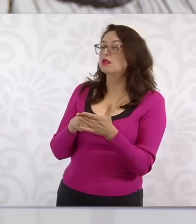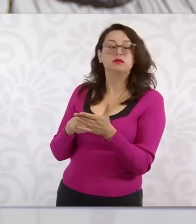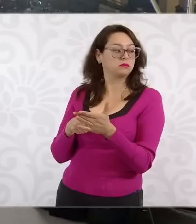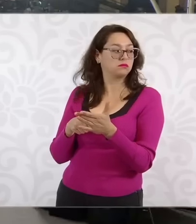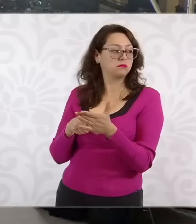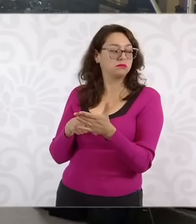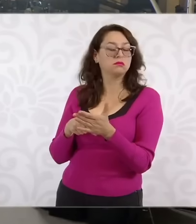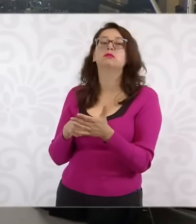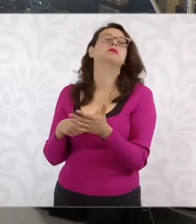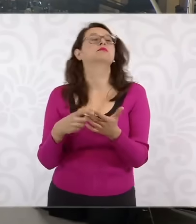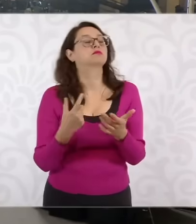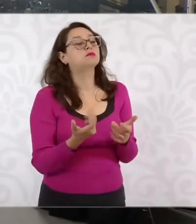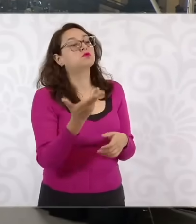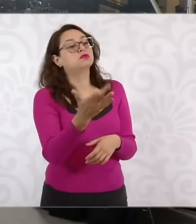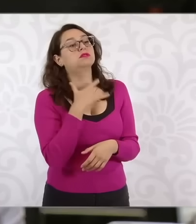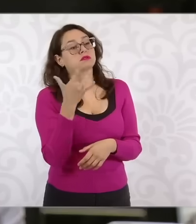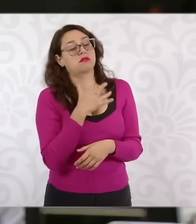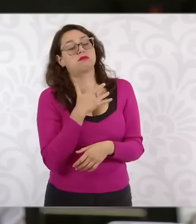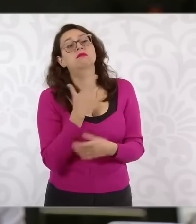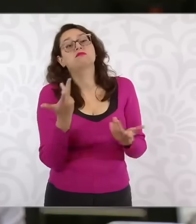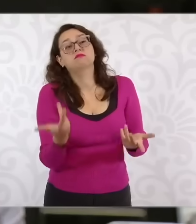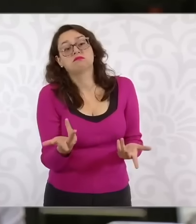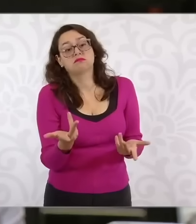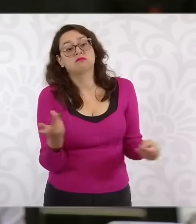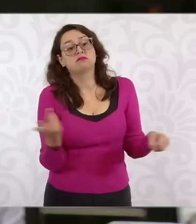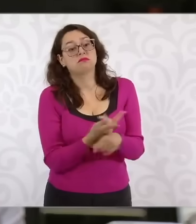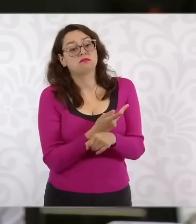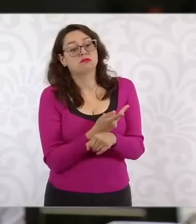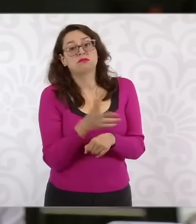quisiera preguntarle cuál es la perspectiva que tiene usted y cuáles son los acuerdos o de qué